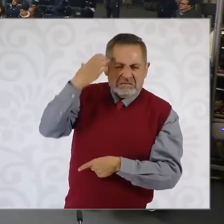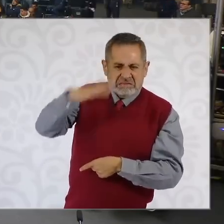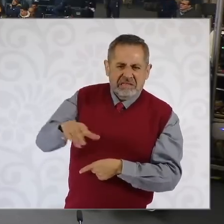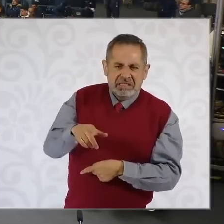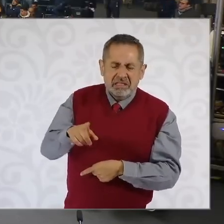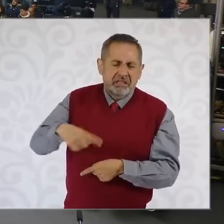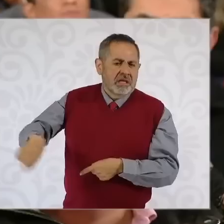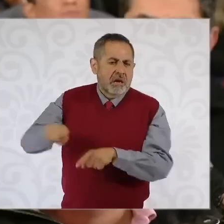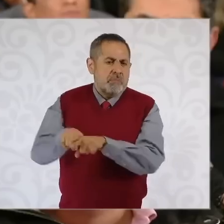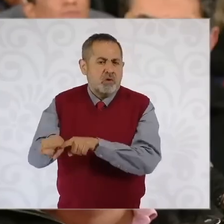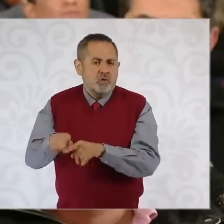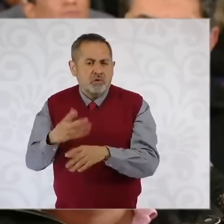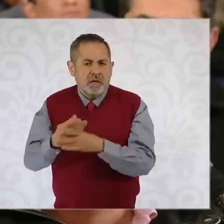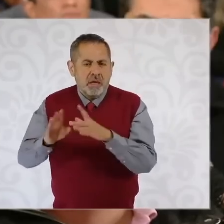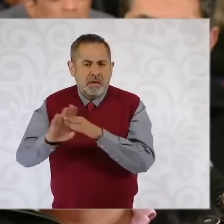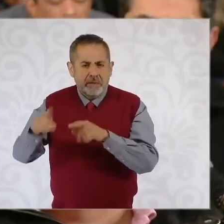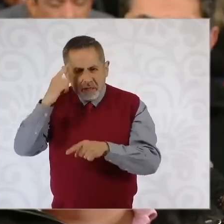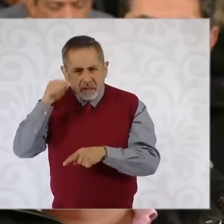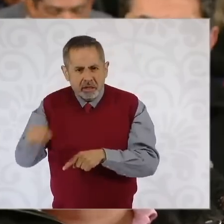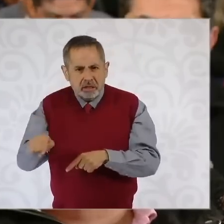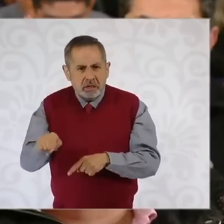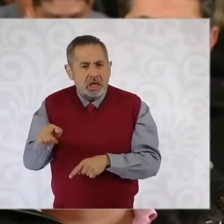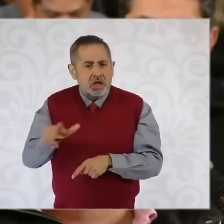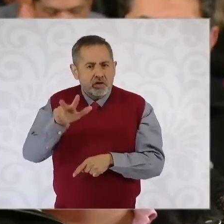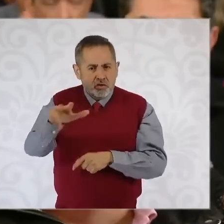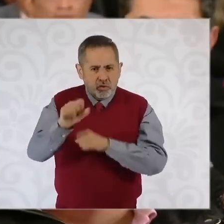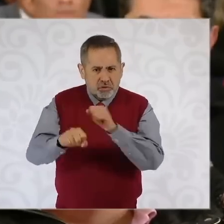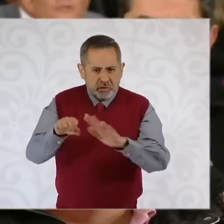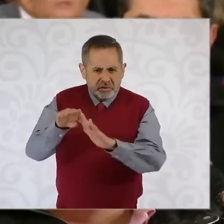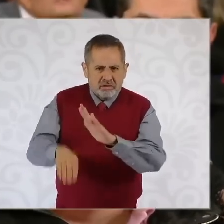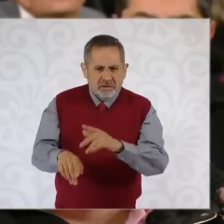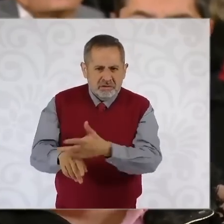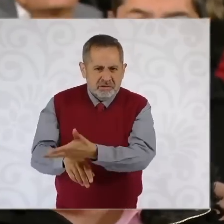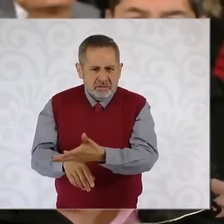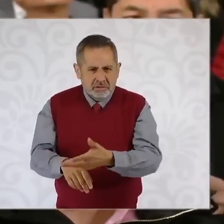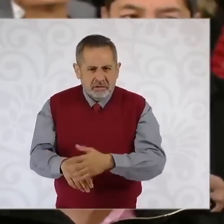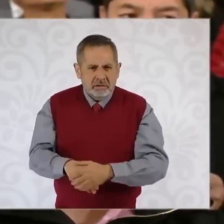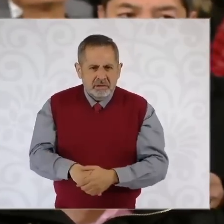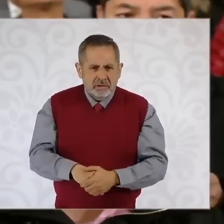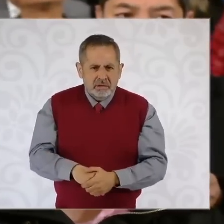migrantes mexicanos y son menores de edad me permite acercarle la para que vem lo vemos ahorita